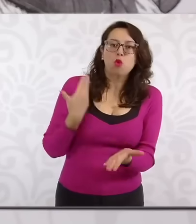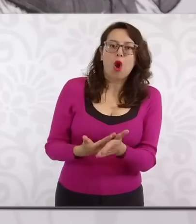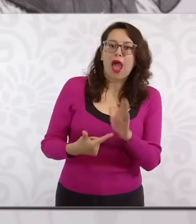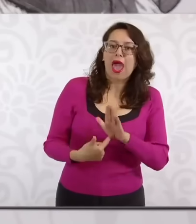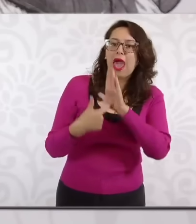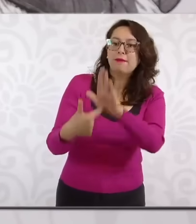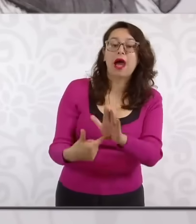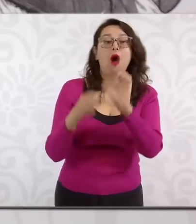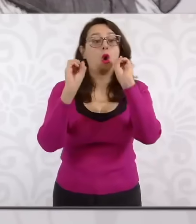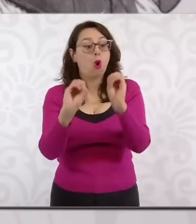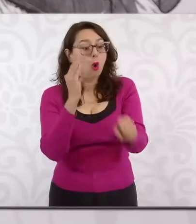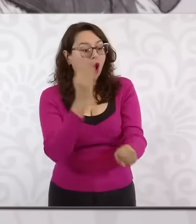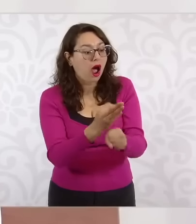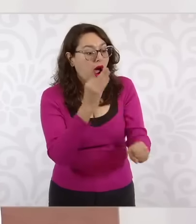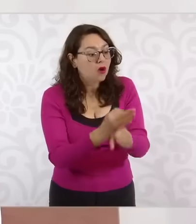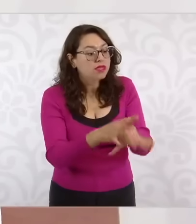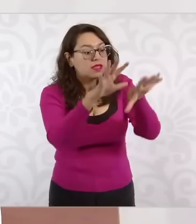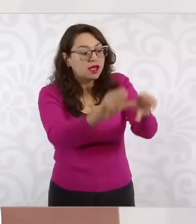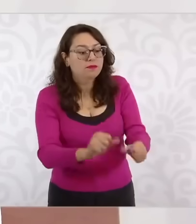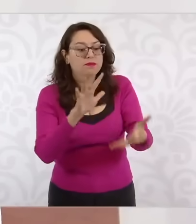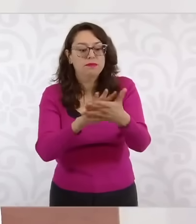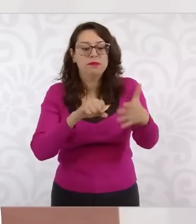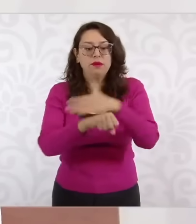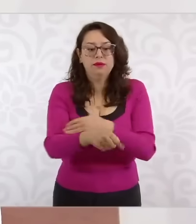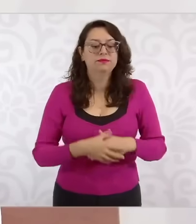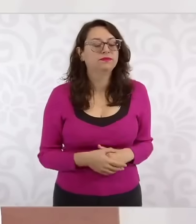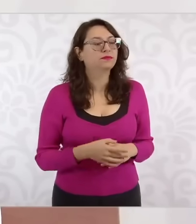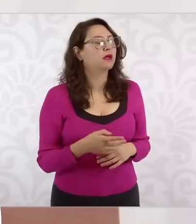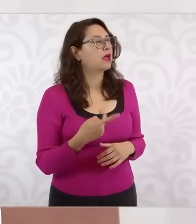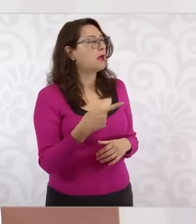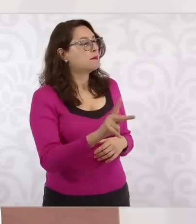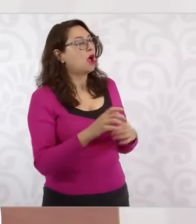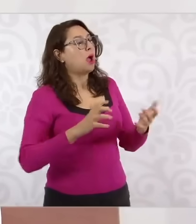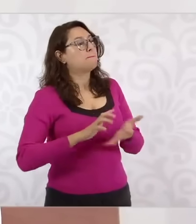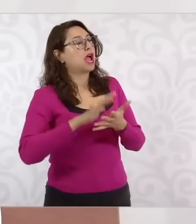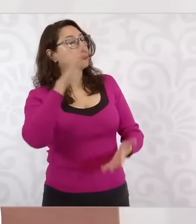Sí, sí hay sí hay policiales honestos, pero la mayoría extorsioname termino con la inteligencia